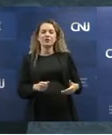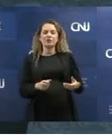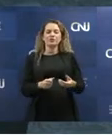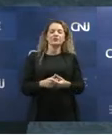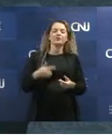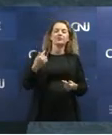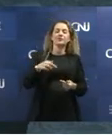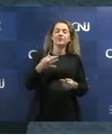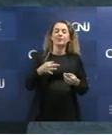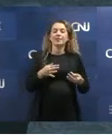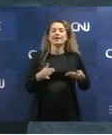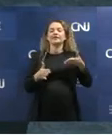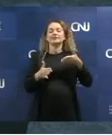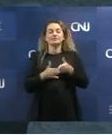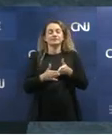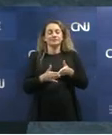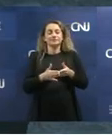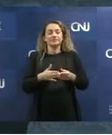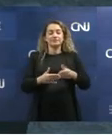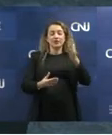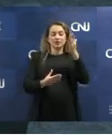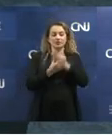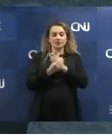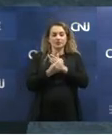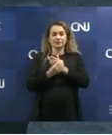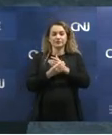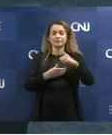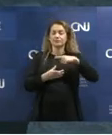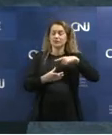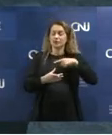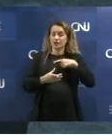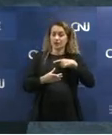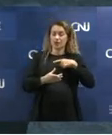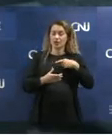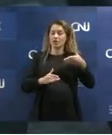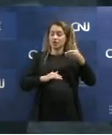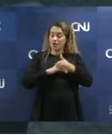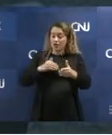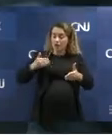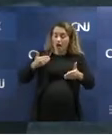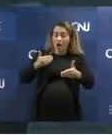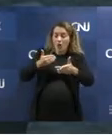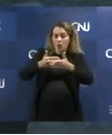de processo disciplinar, razão pela qual acompanharem o Conselheiro